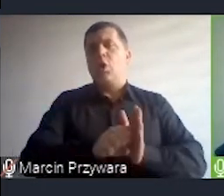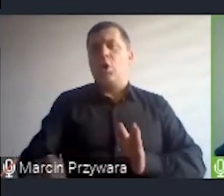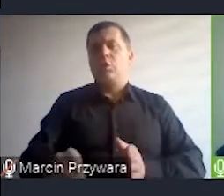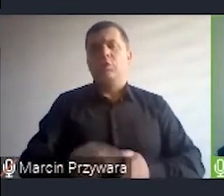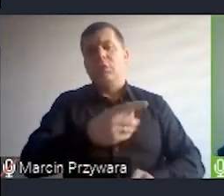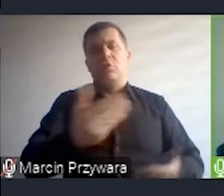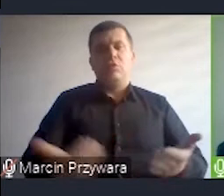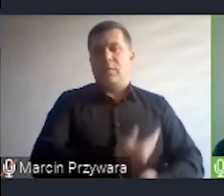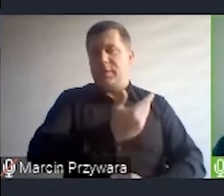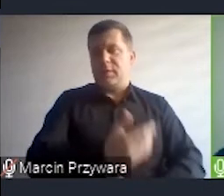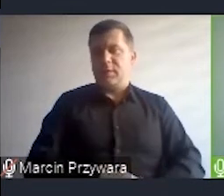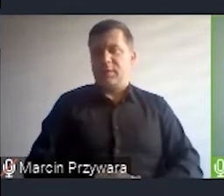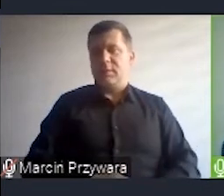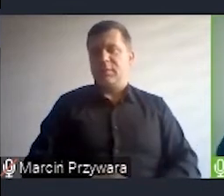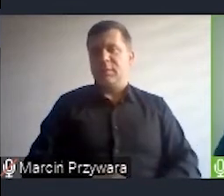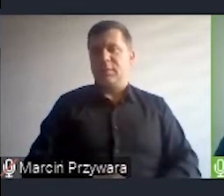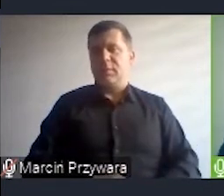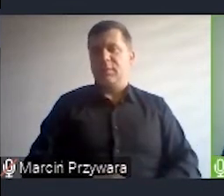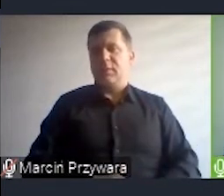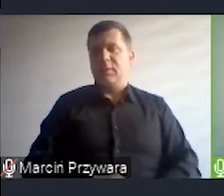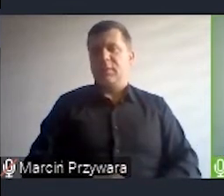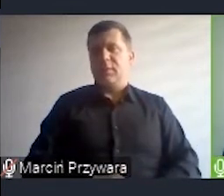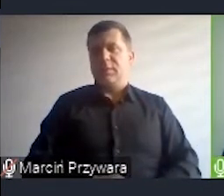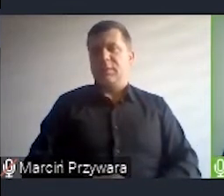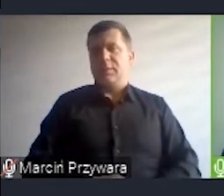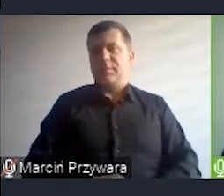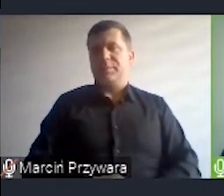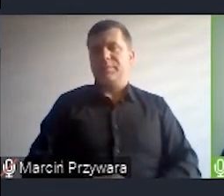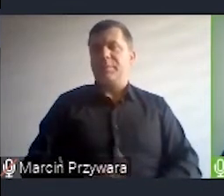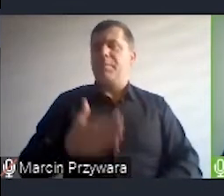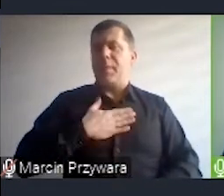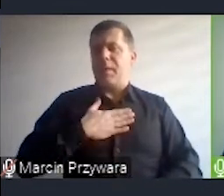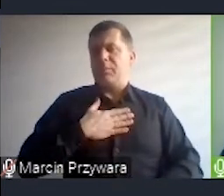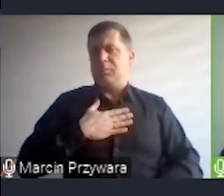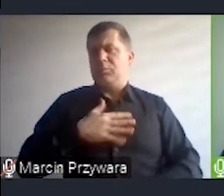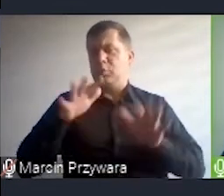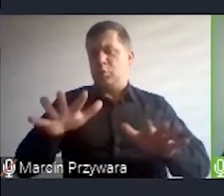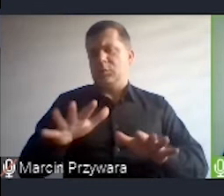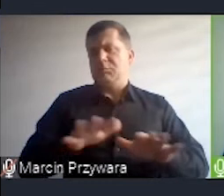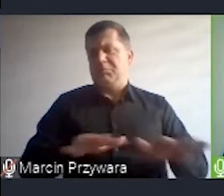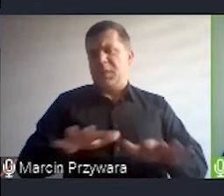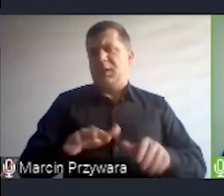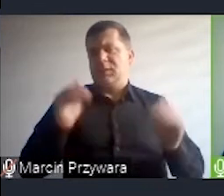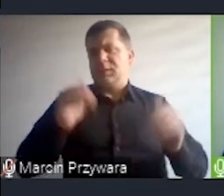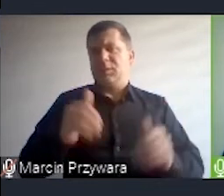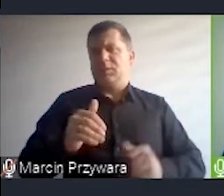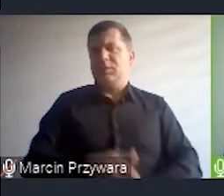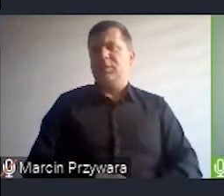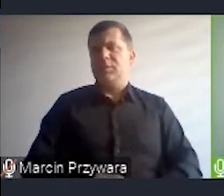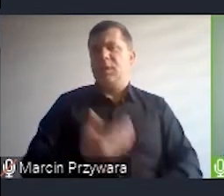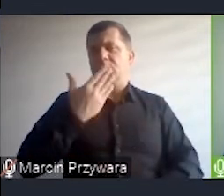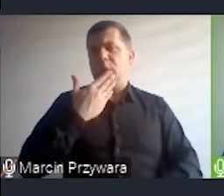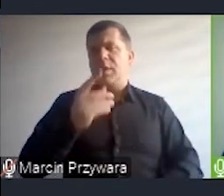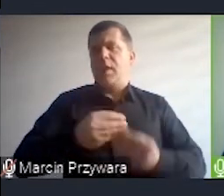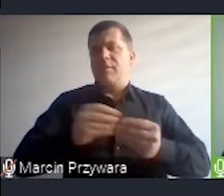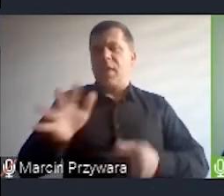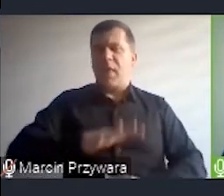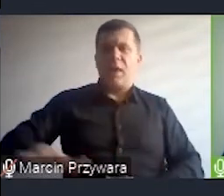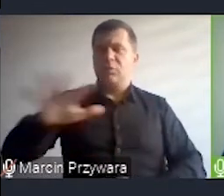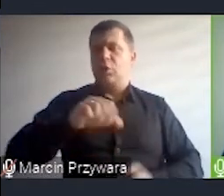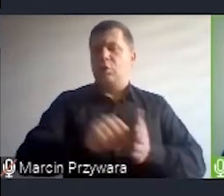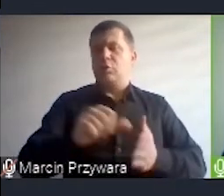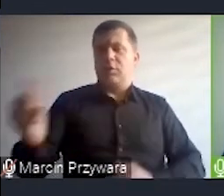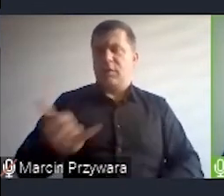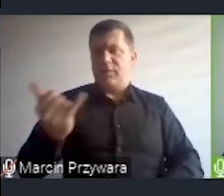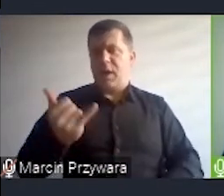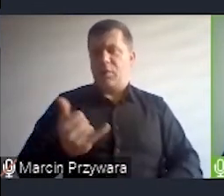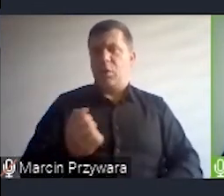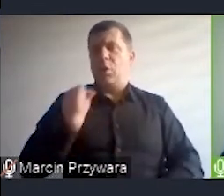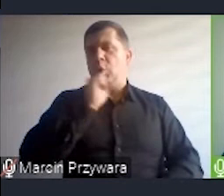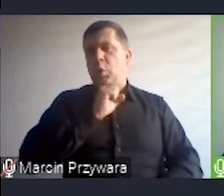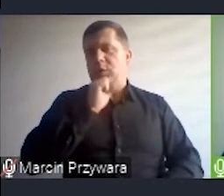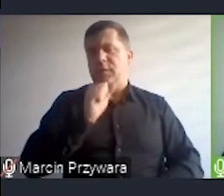Oczywiście tutaj mamy sporo przestrzeni, żeby mówić o tym, że większość środków trwałych używanych jest tańsza,